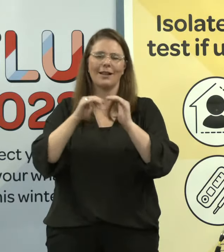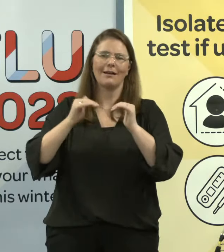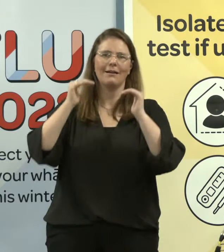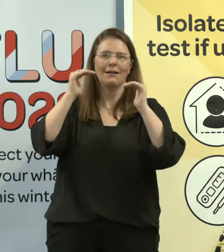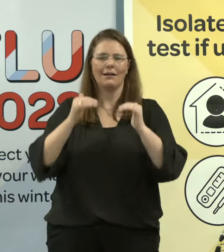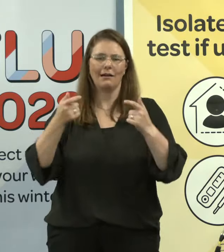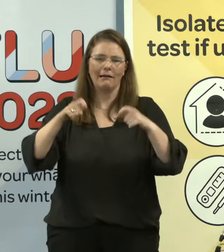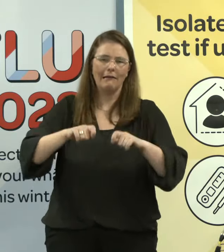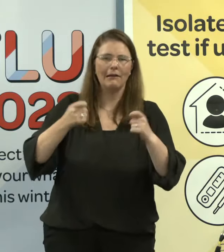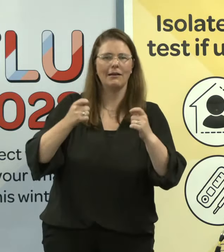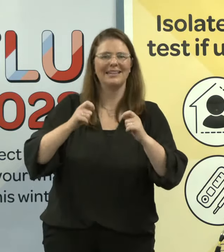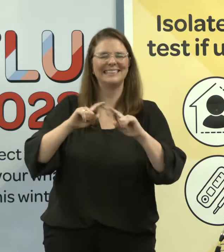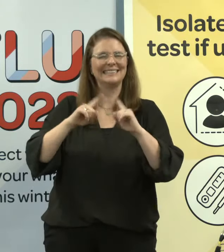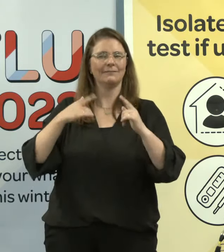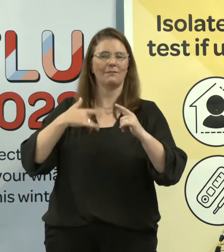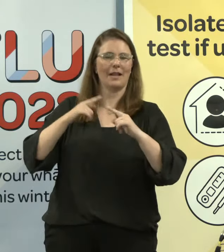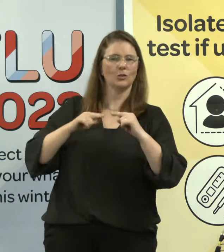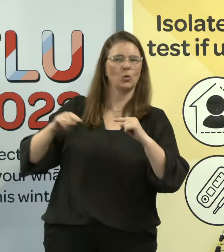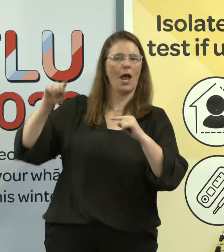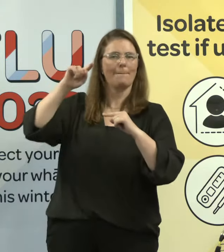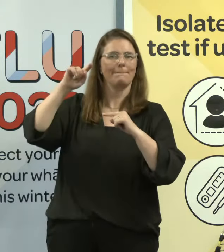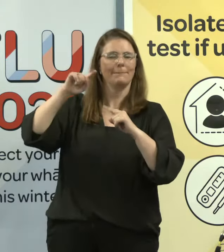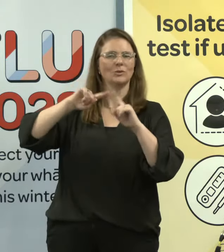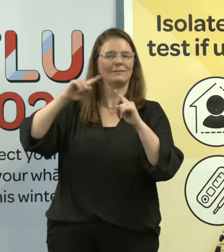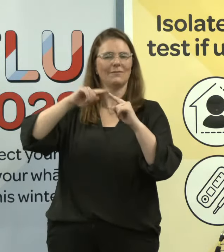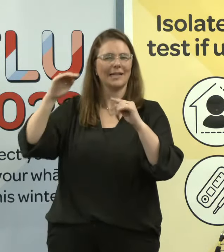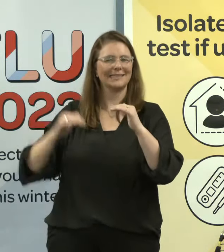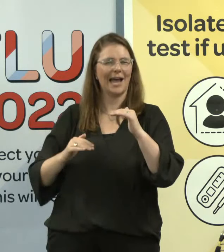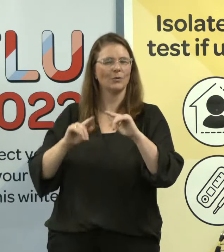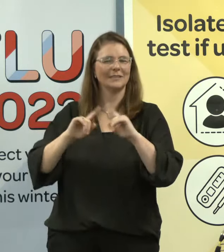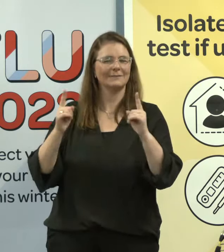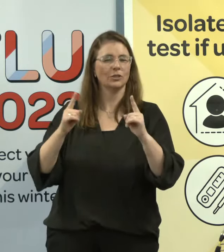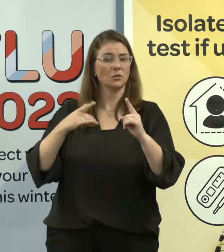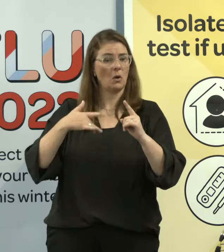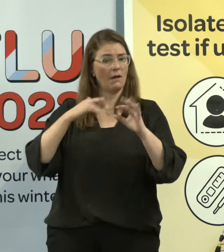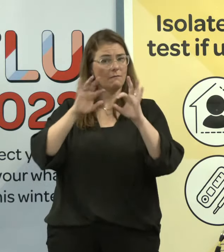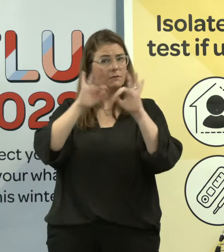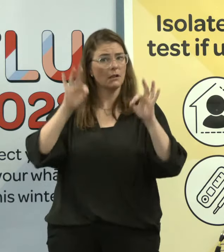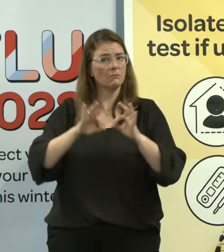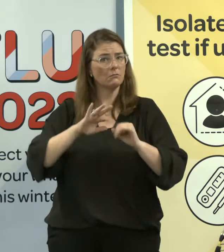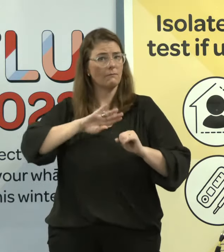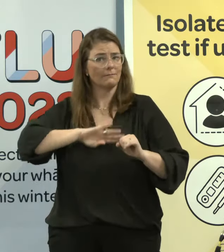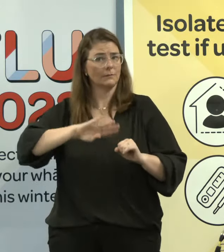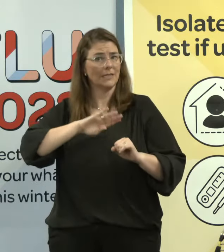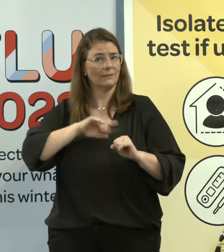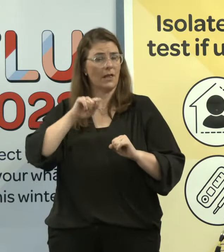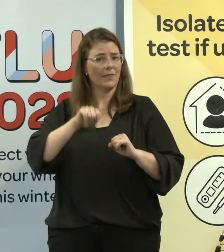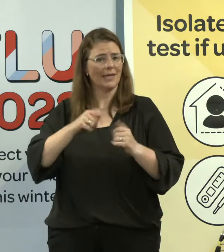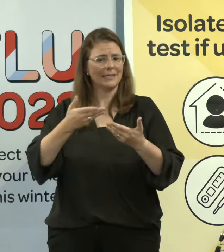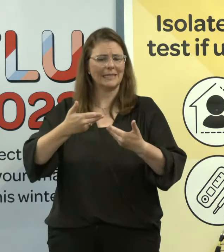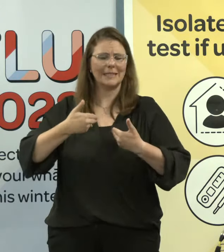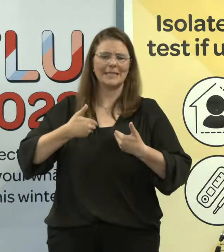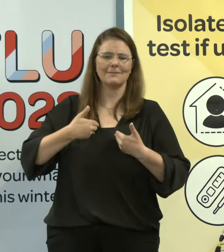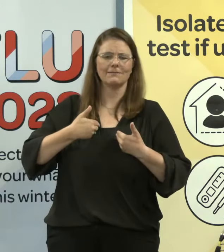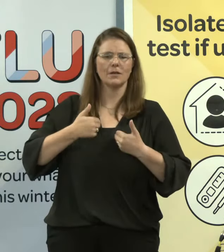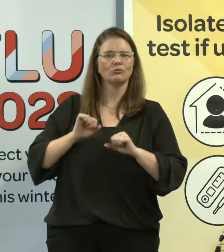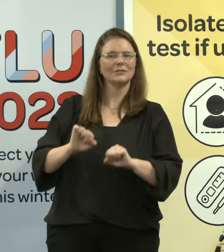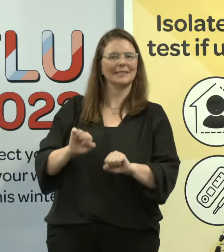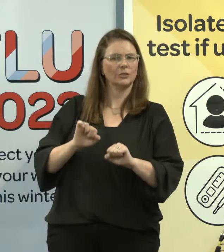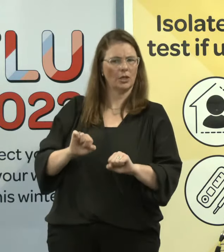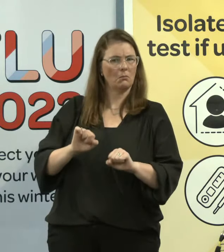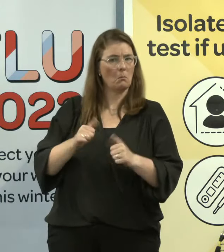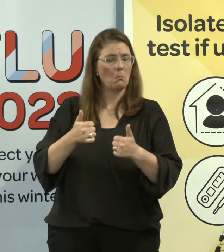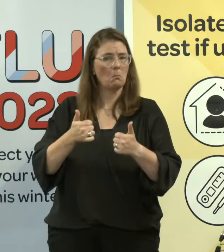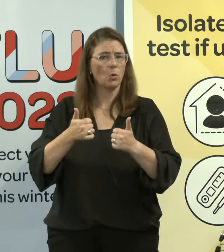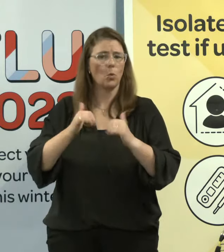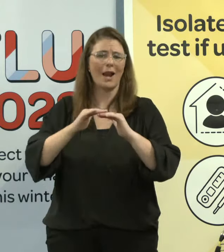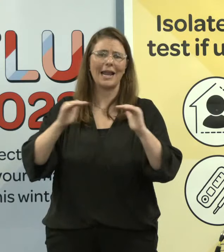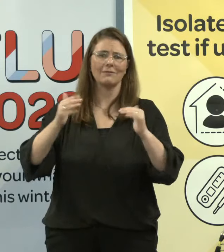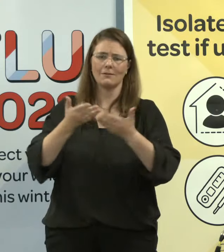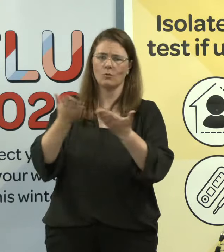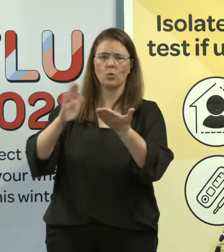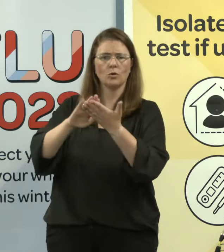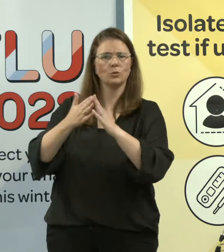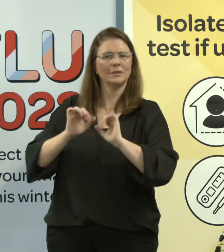haere ki raro. He rereke tonu te